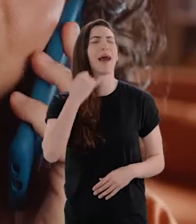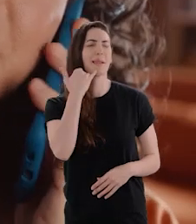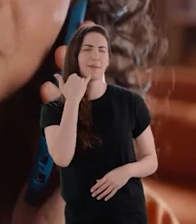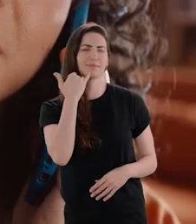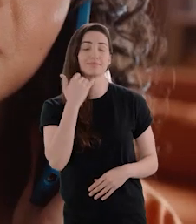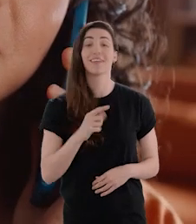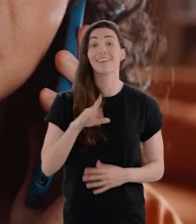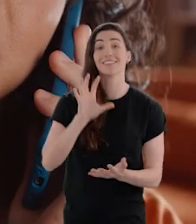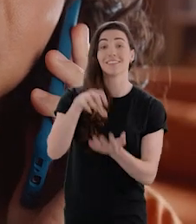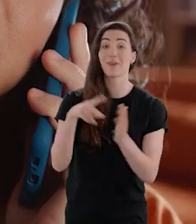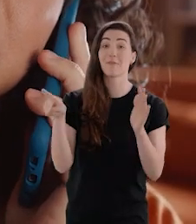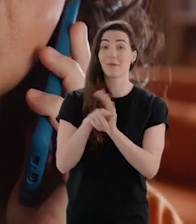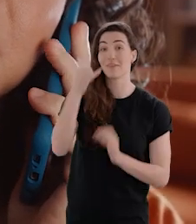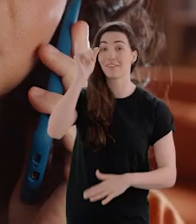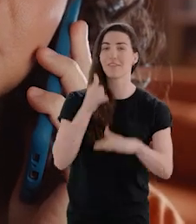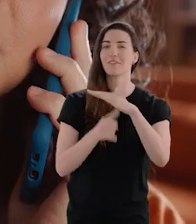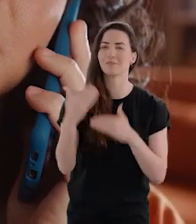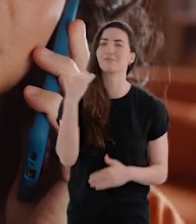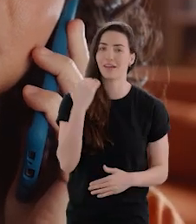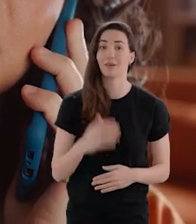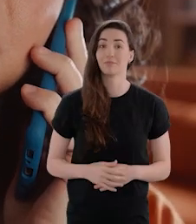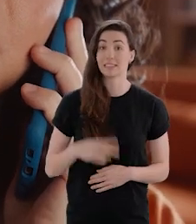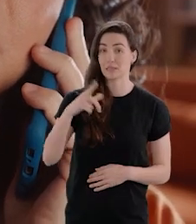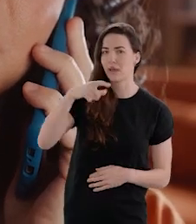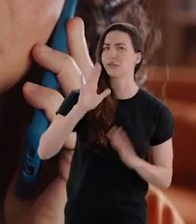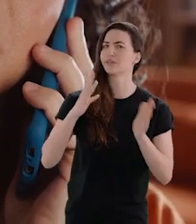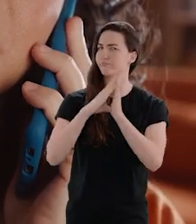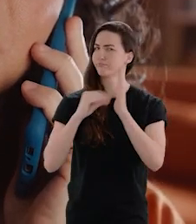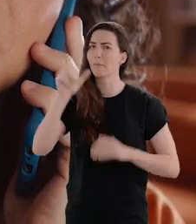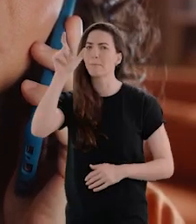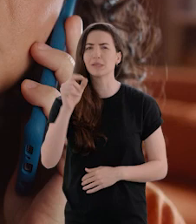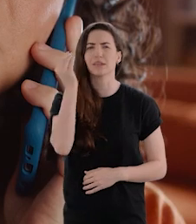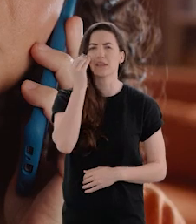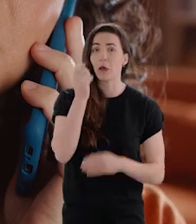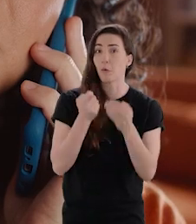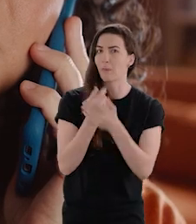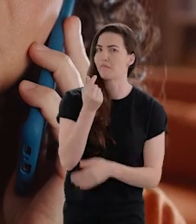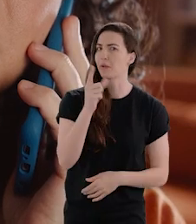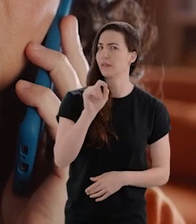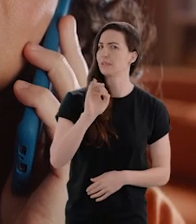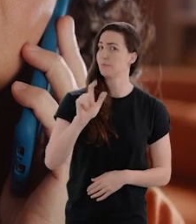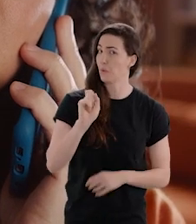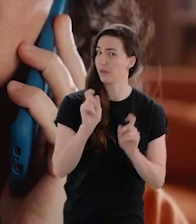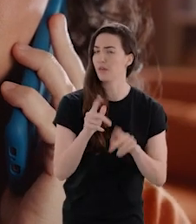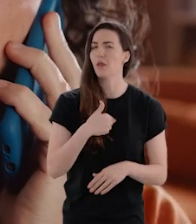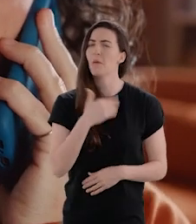Alô Aqui é do setor anti-fraudes do banco. O seu cartão foi clonado e houve uma tentativa de compras no valor de 10 mil reais, tá?